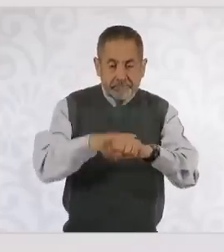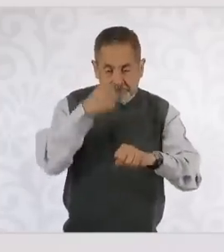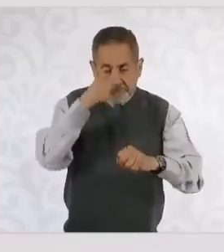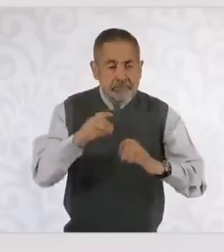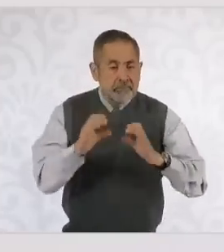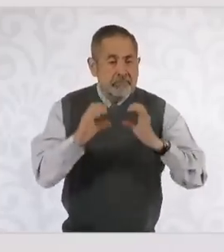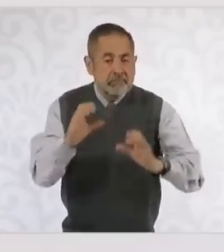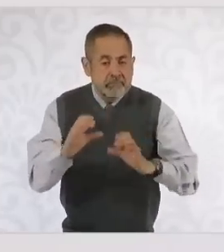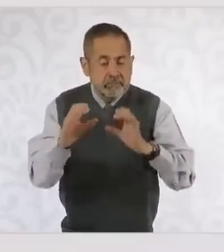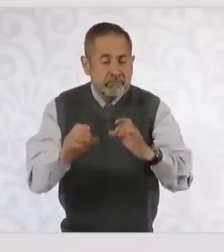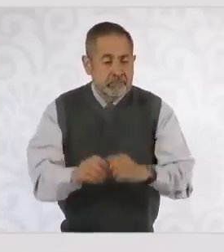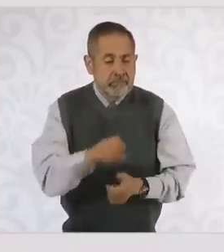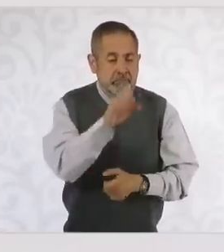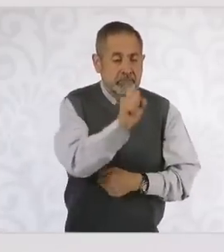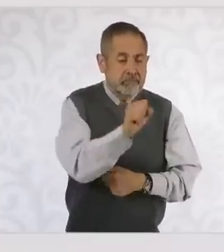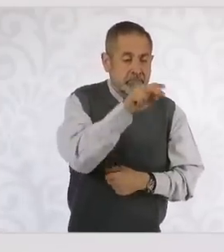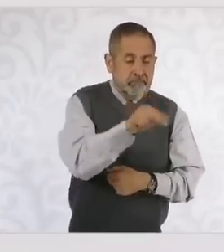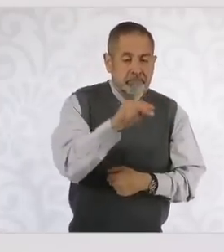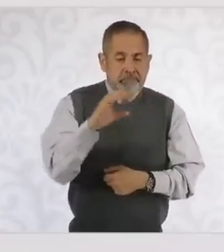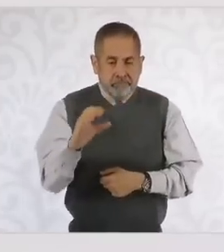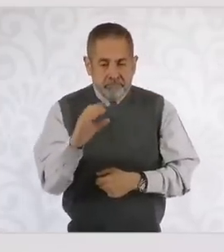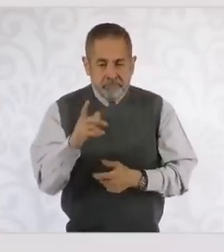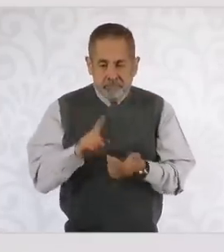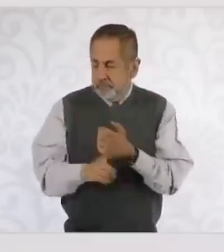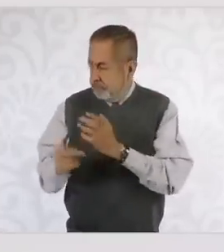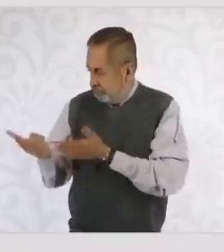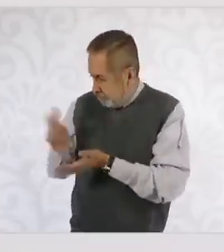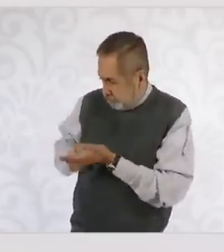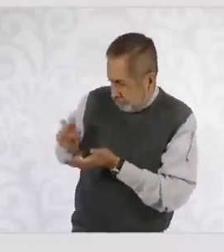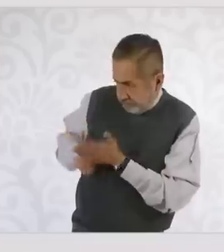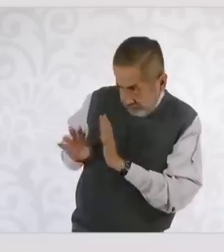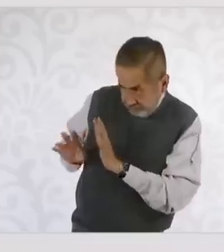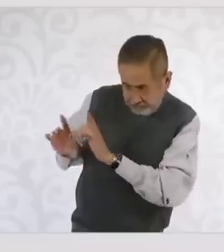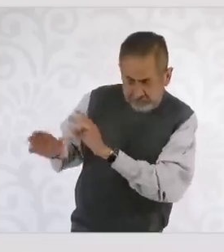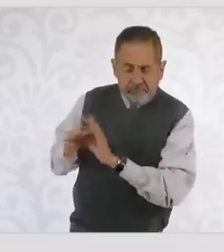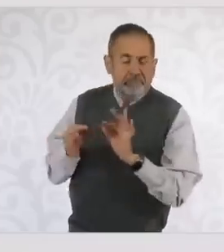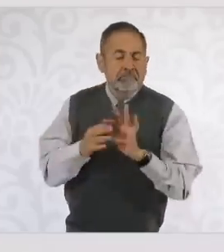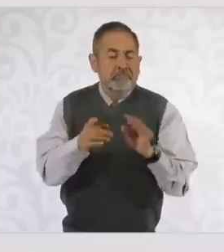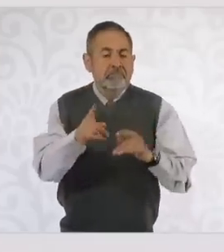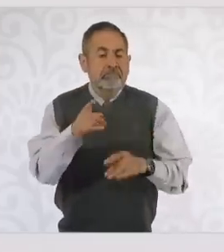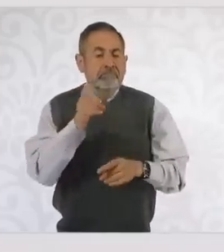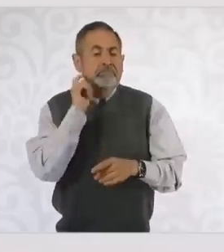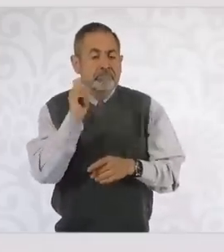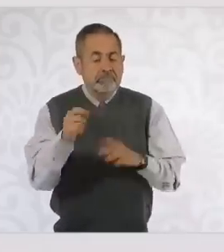Qué quiere decir El Sistema Nacional de cuidados y si no me corrige aquí Malú y mis compañeras que